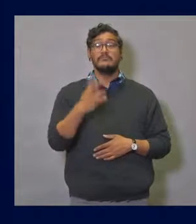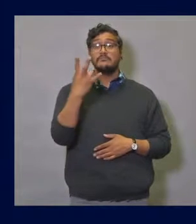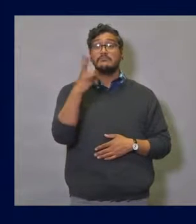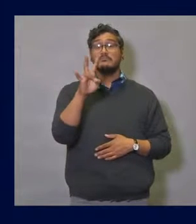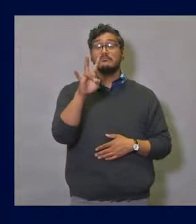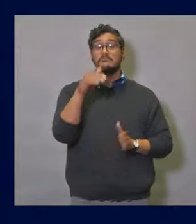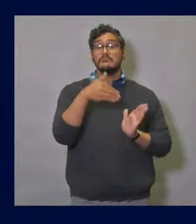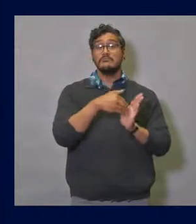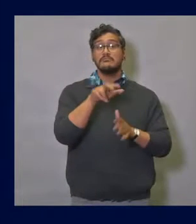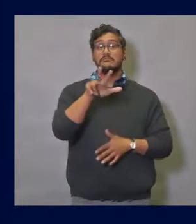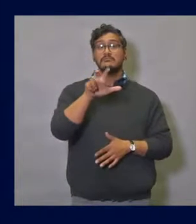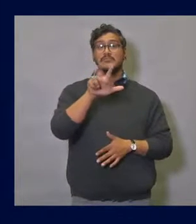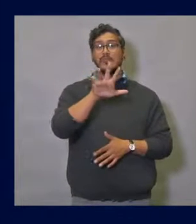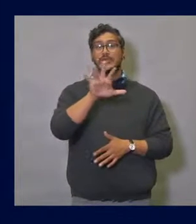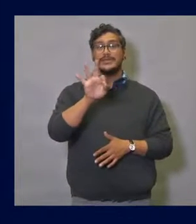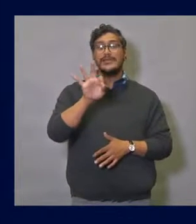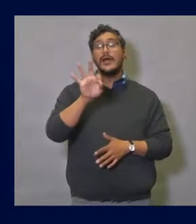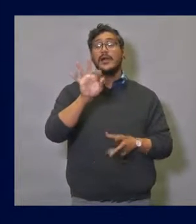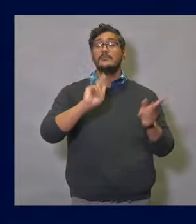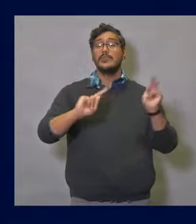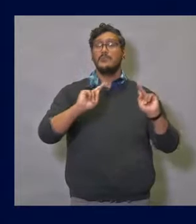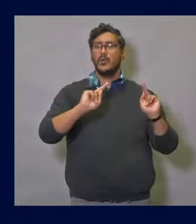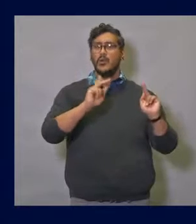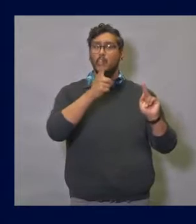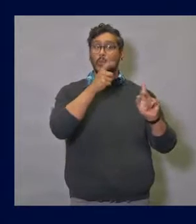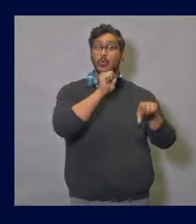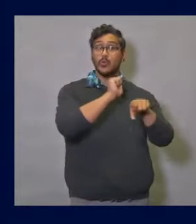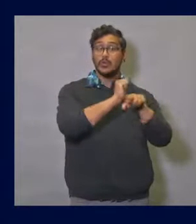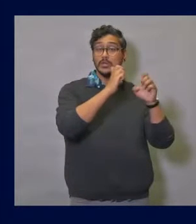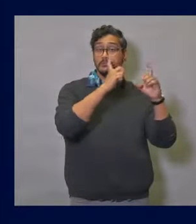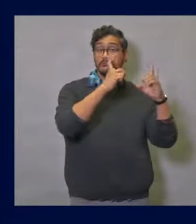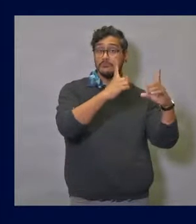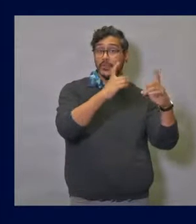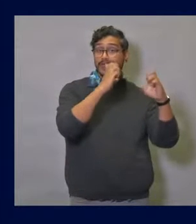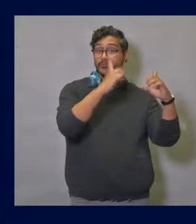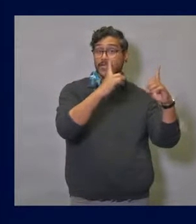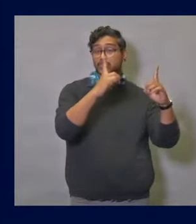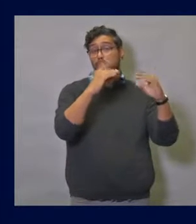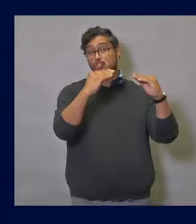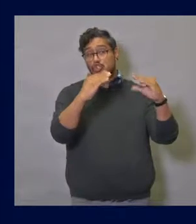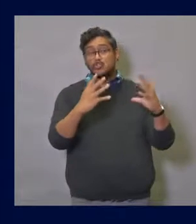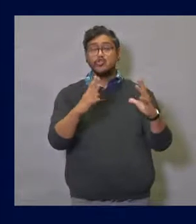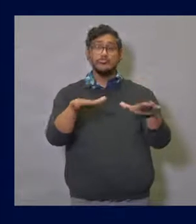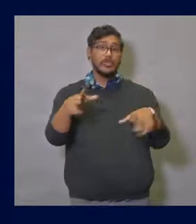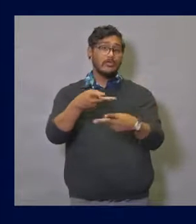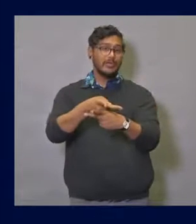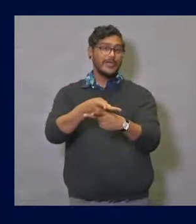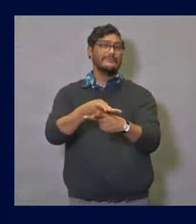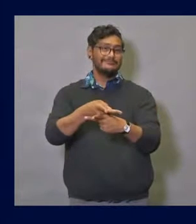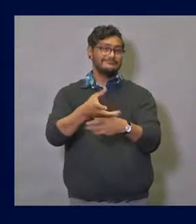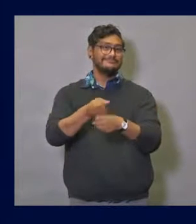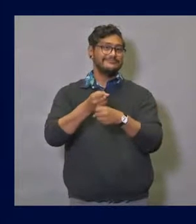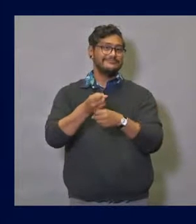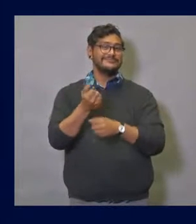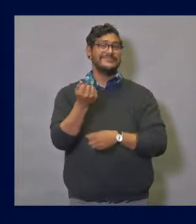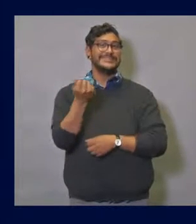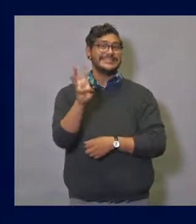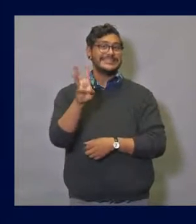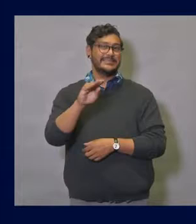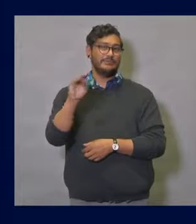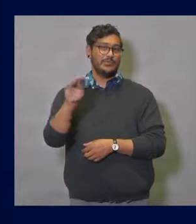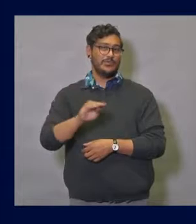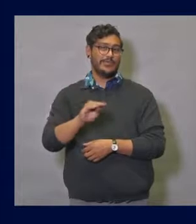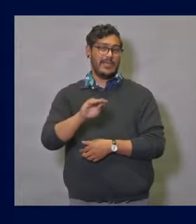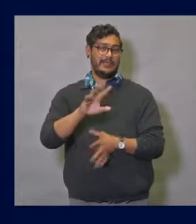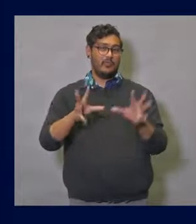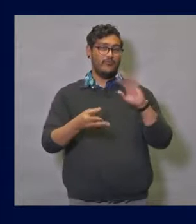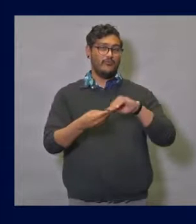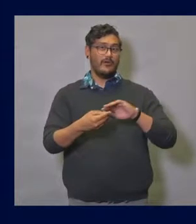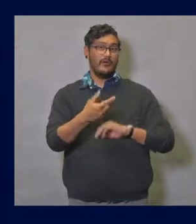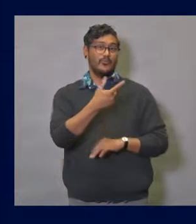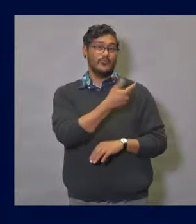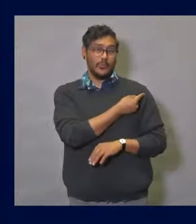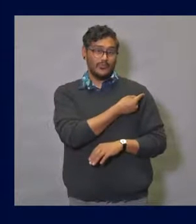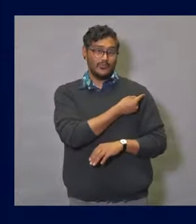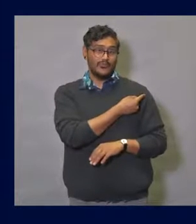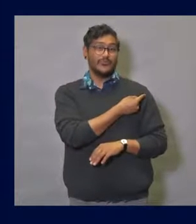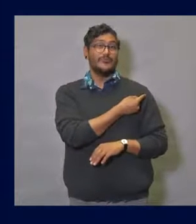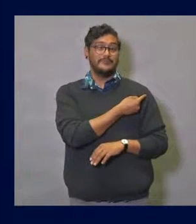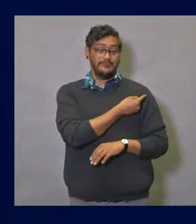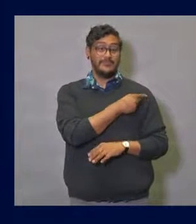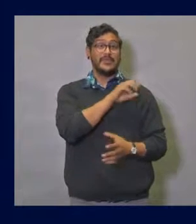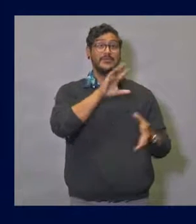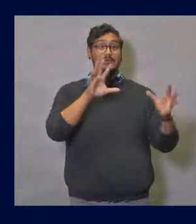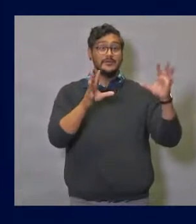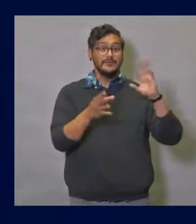50,500 81 VACUNAS Y EL 46% DE